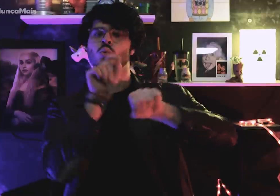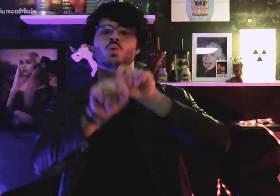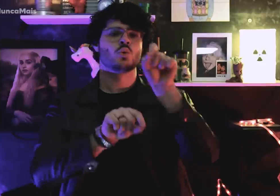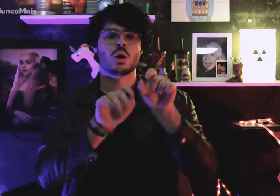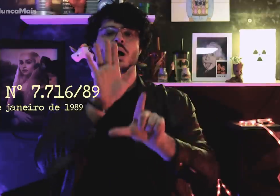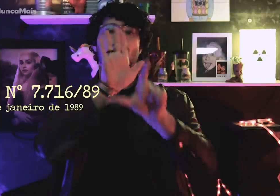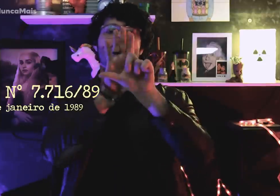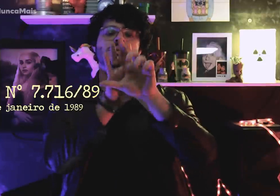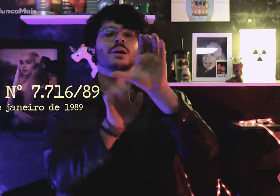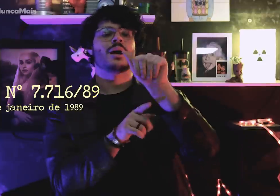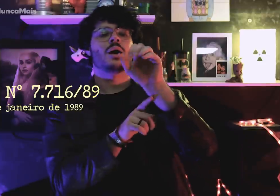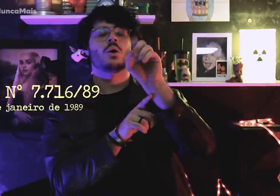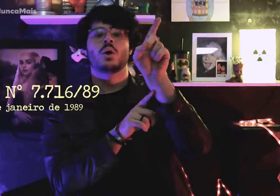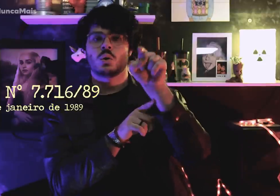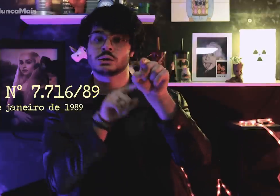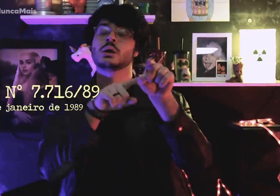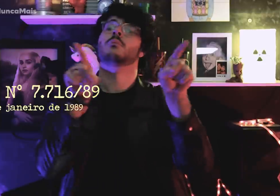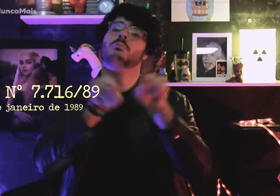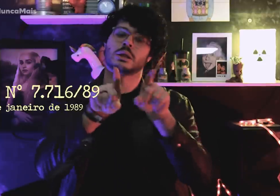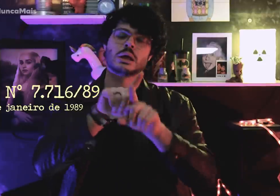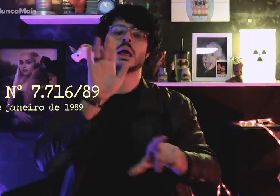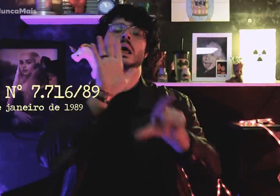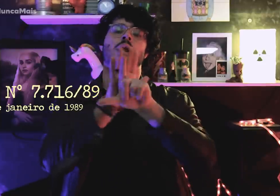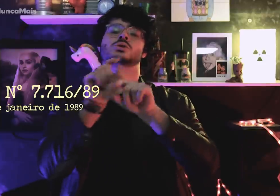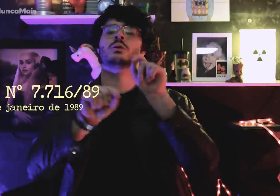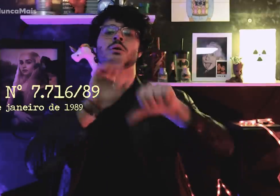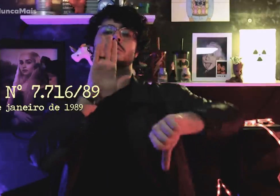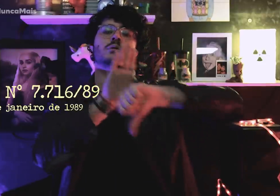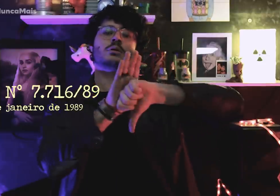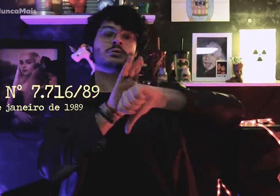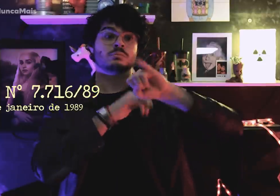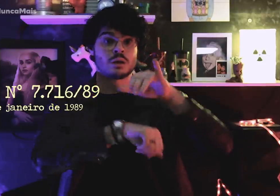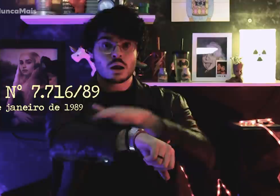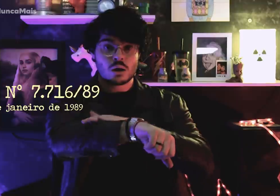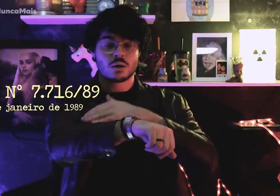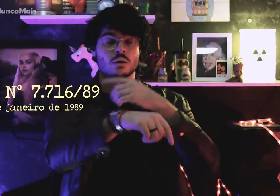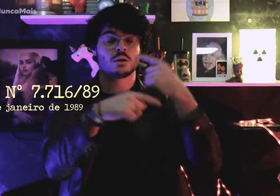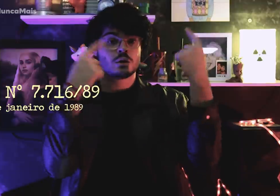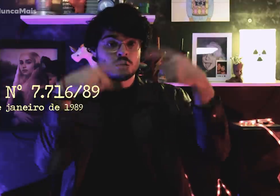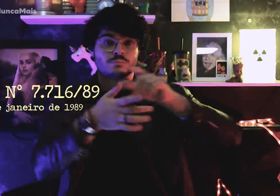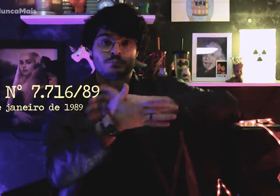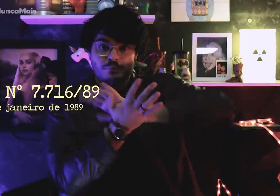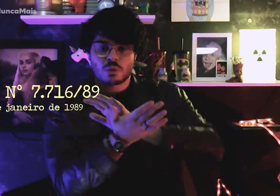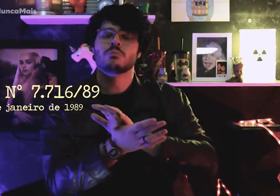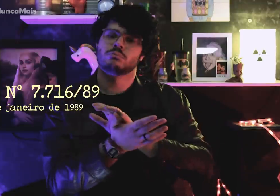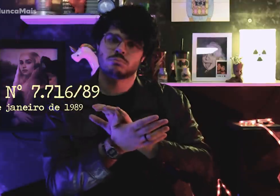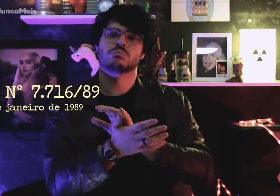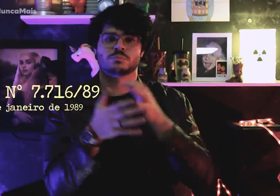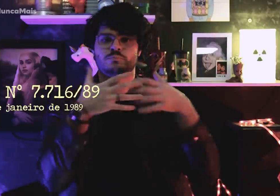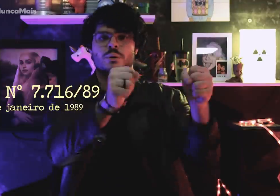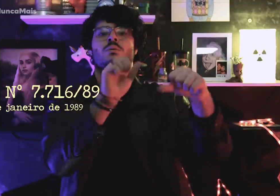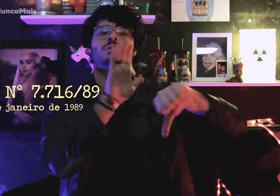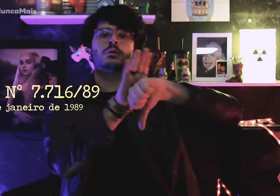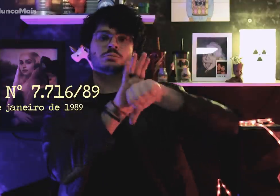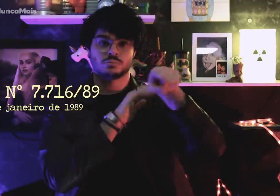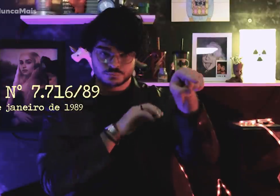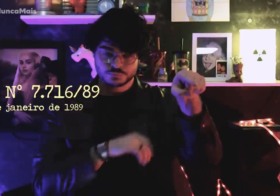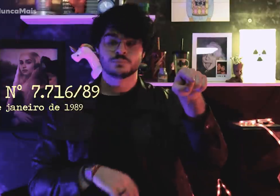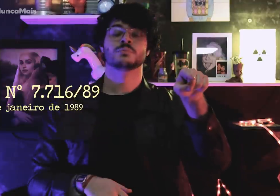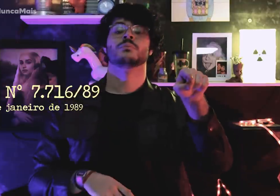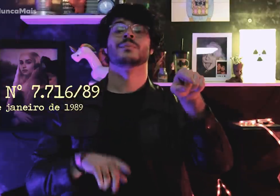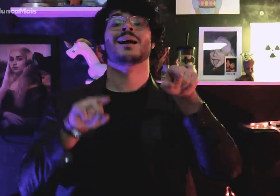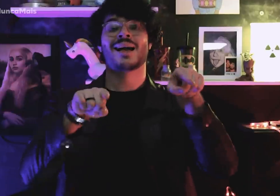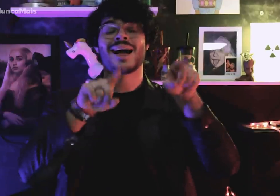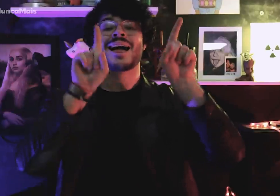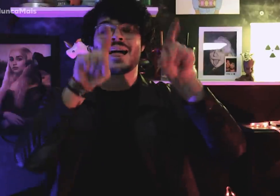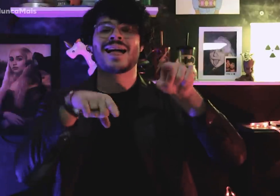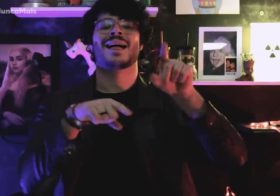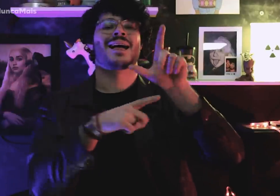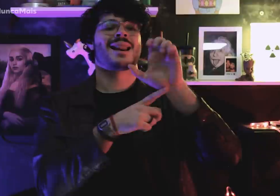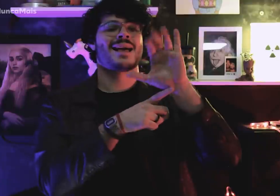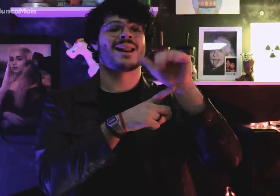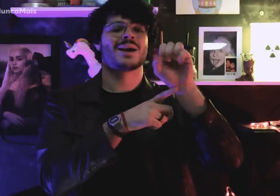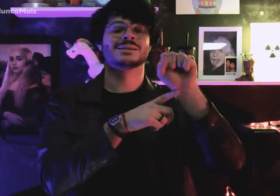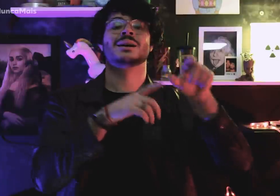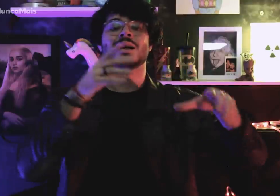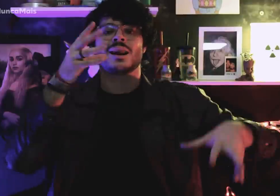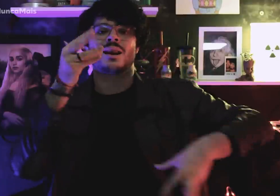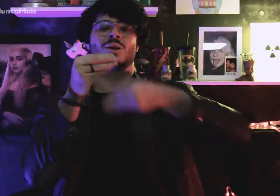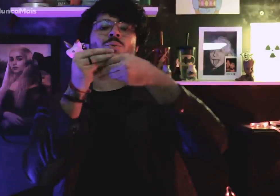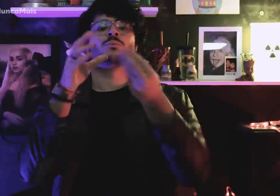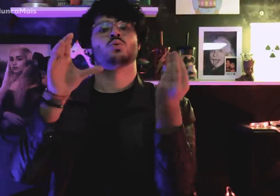a Lei Caó, que criminalizava o racismo, deu uma nova redação